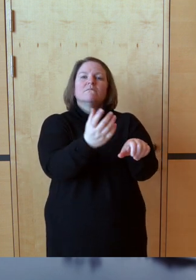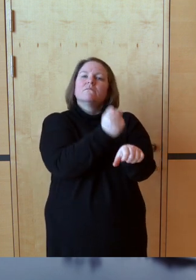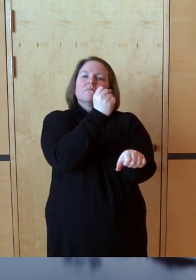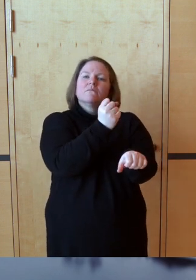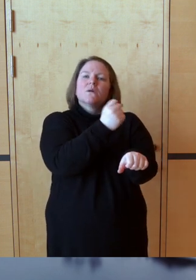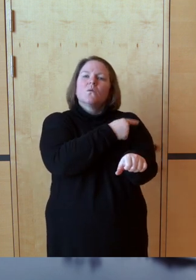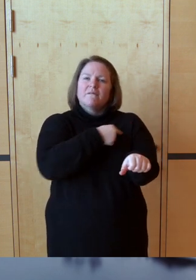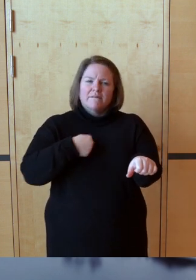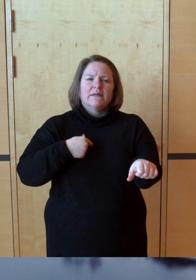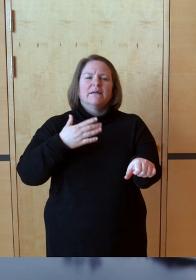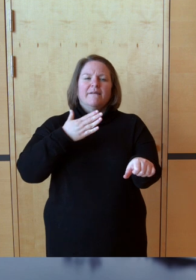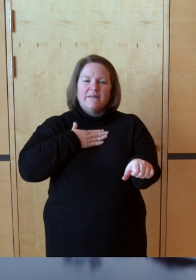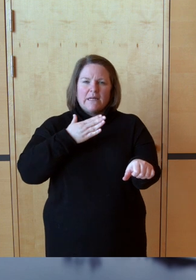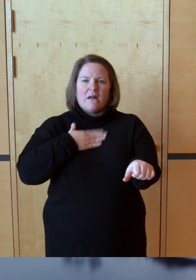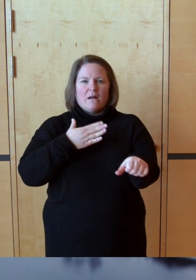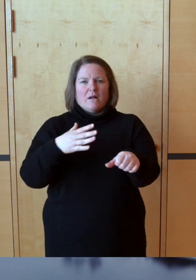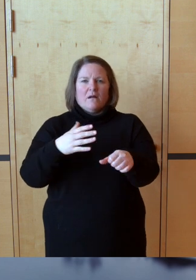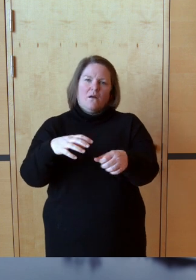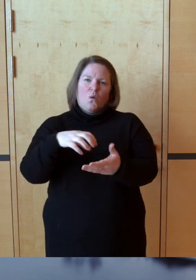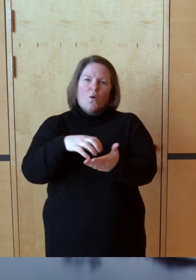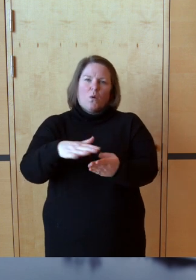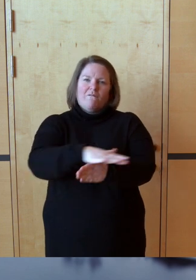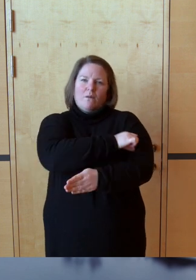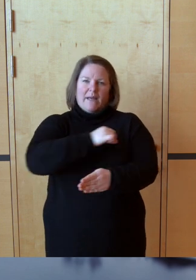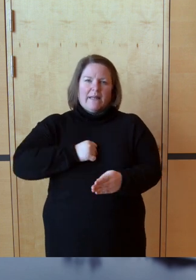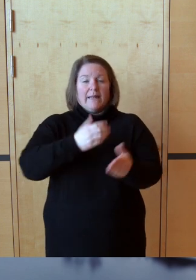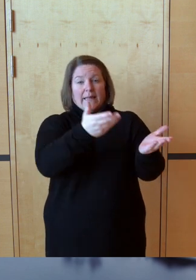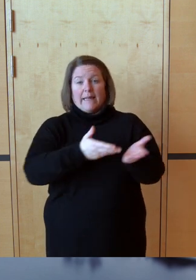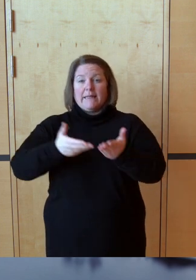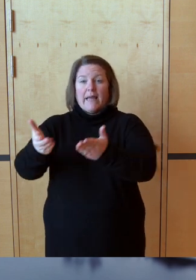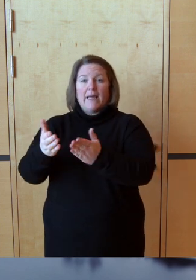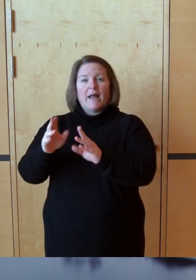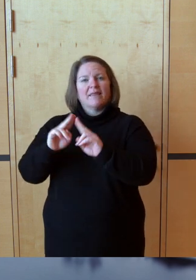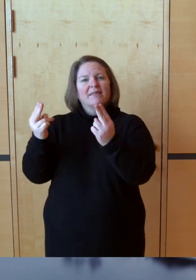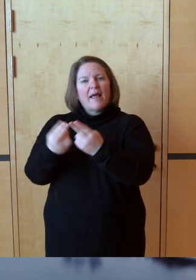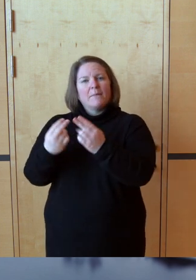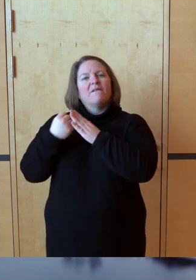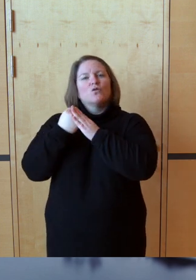Kommunfullmäktige ger nämnden för support och lokaler att ta fram en plan